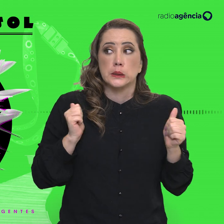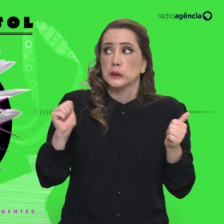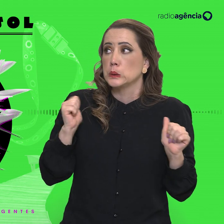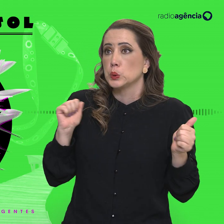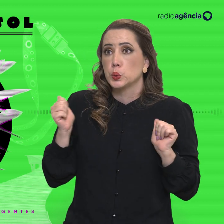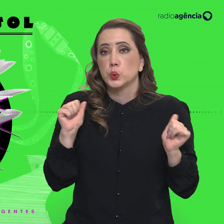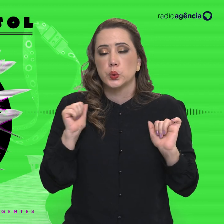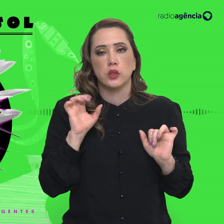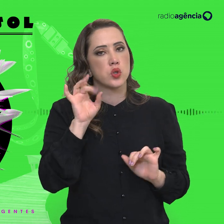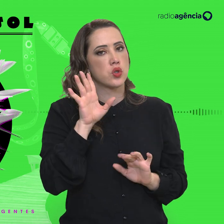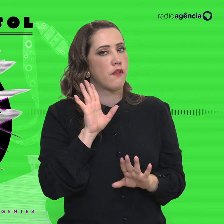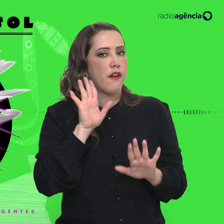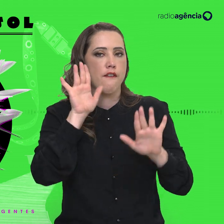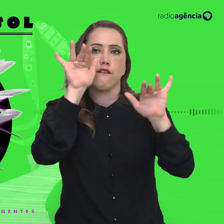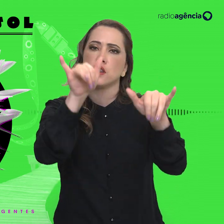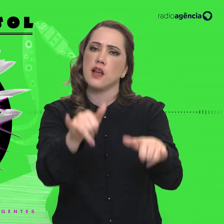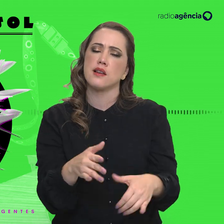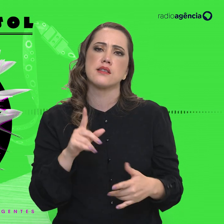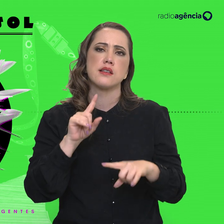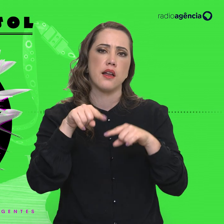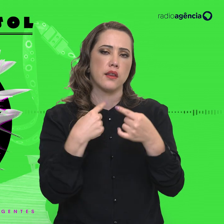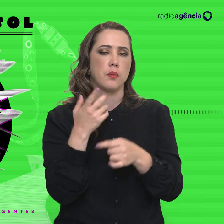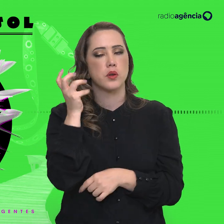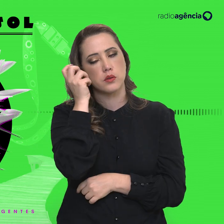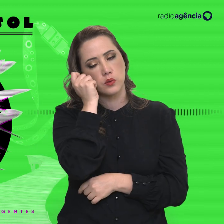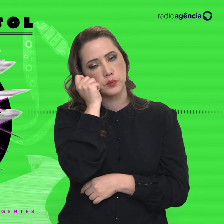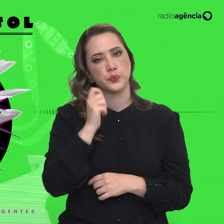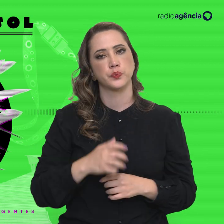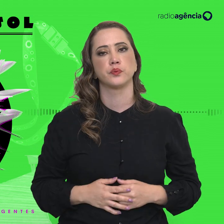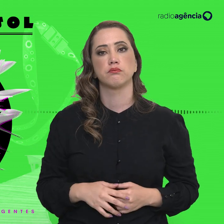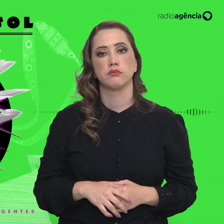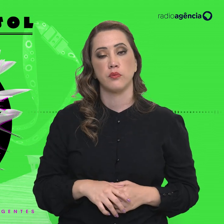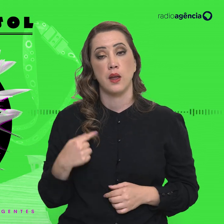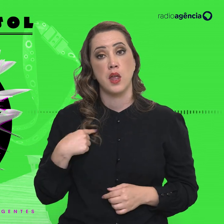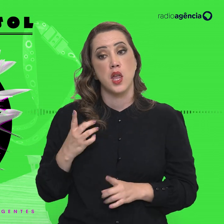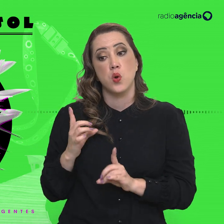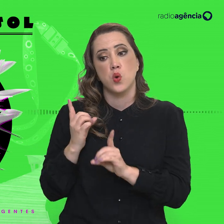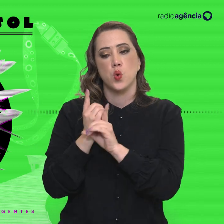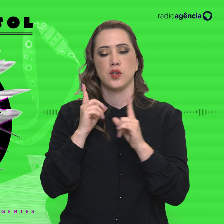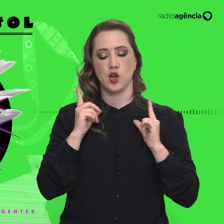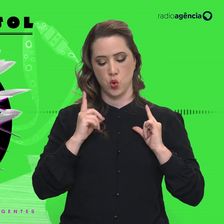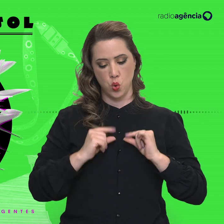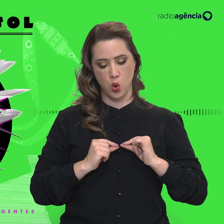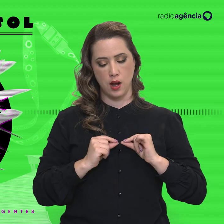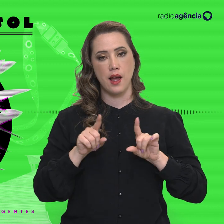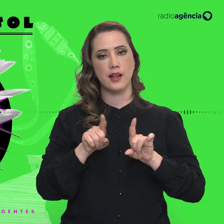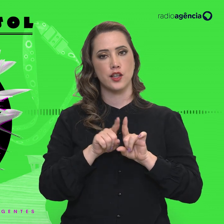que só vai parar provavelmente quando ela dormir. [Leyberson] Esses dias mesmo, eu encontrei um colar que misturava os símbolos do autismo